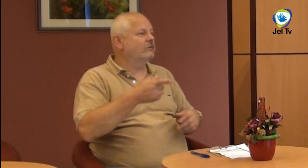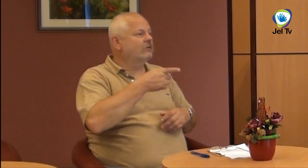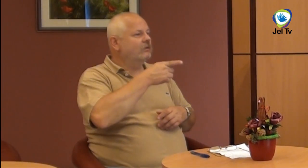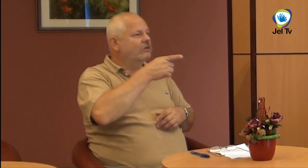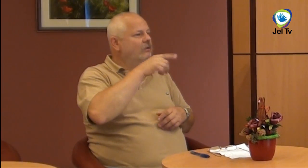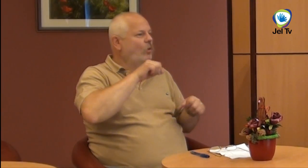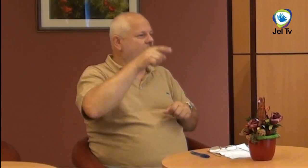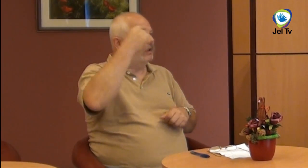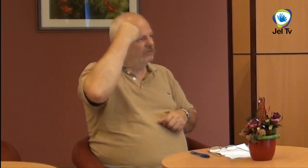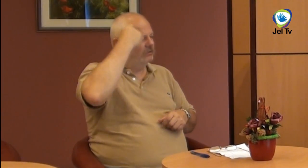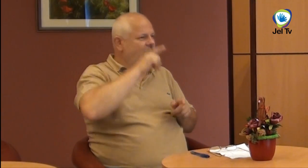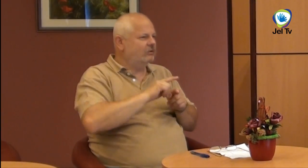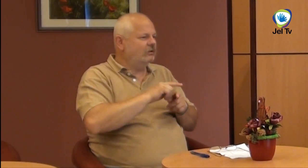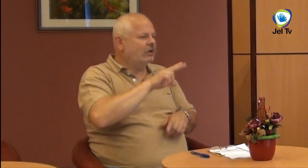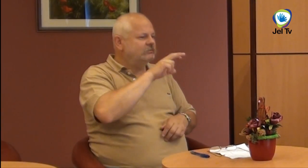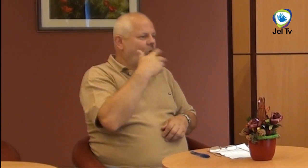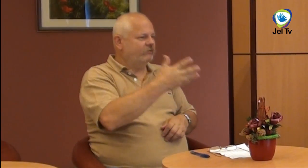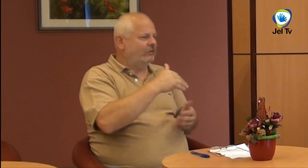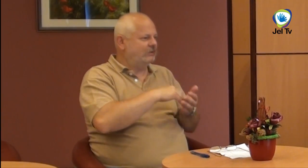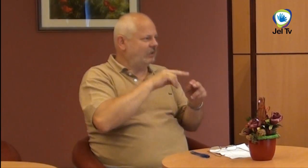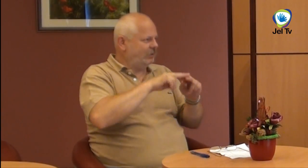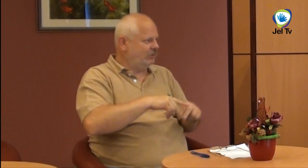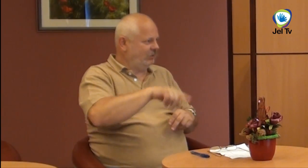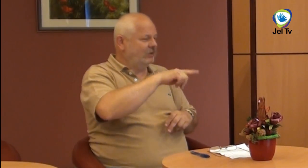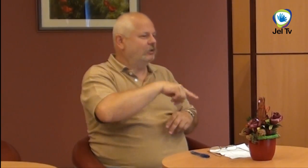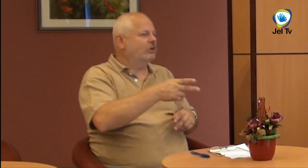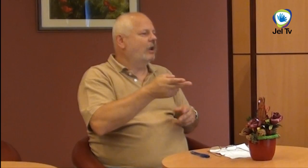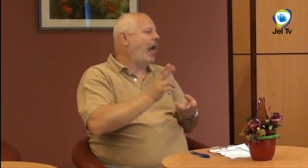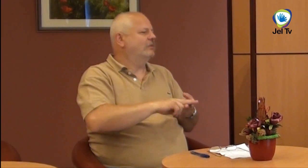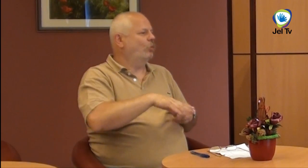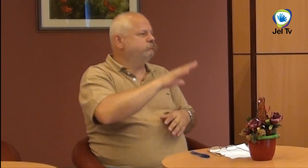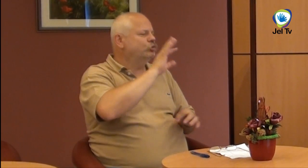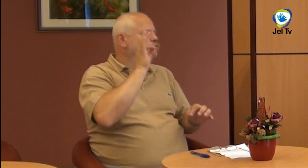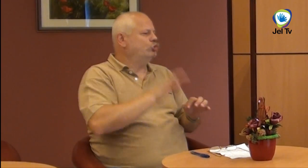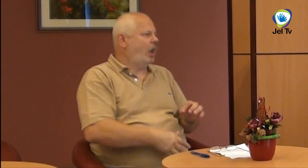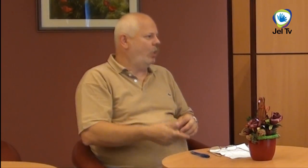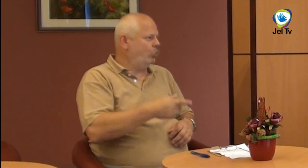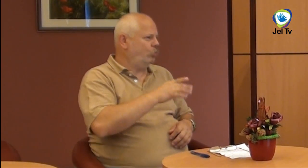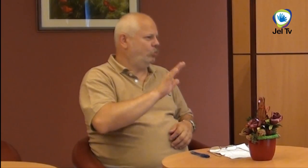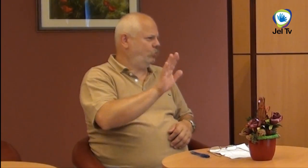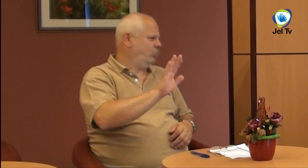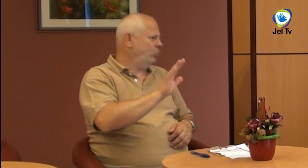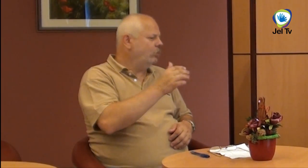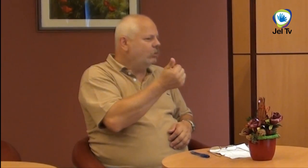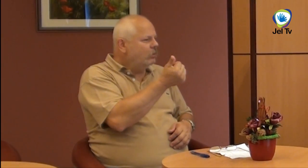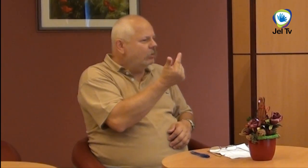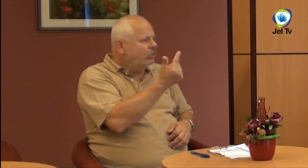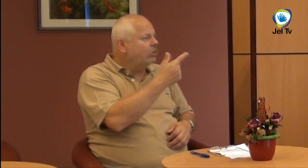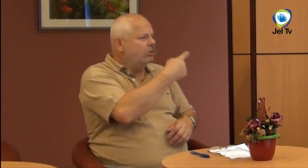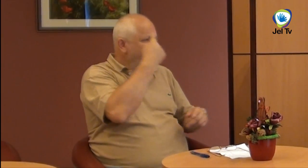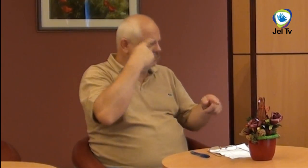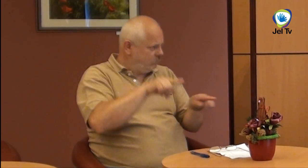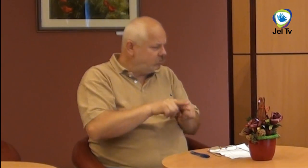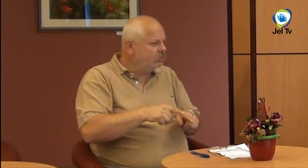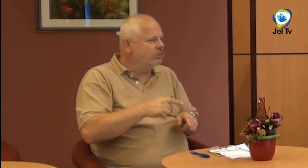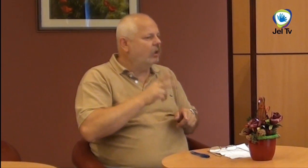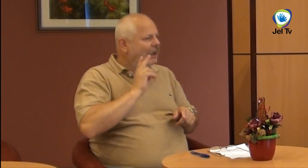Kormány úgy véli, hogy a 350 ezer rokkantnyugdíjas között a legtöbben csalnak. Ebben az egy-két dologban egyetértenek a szervezetek.